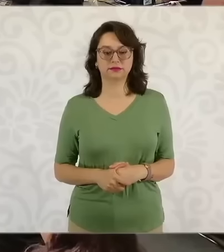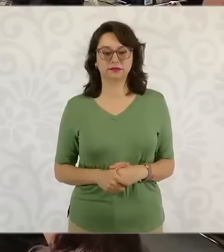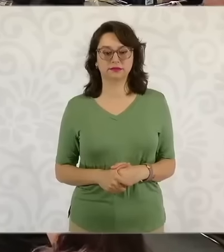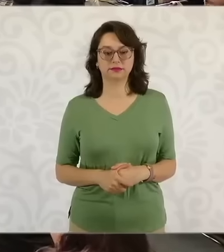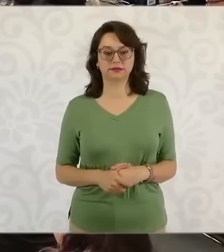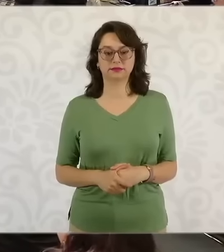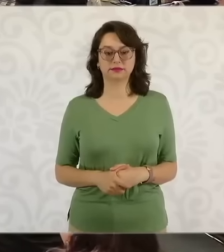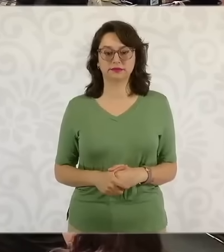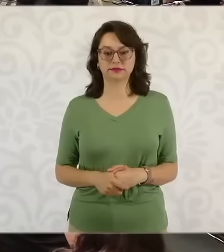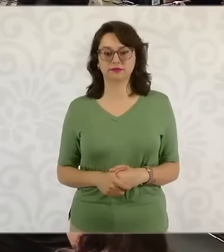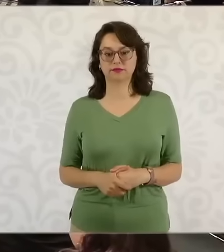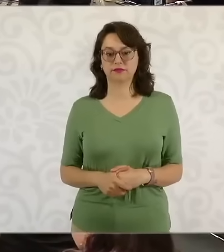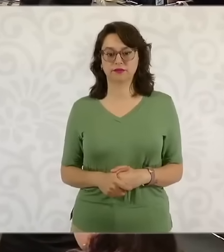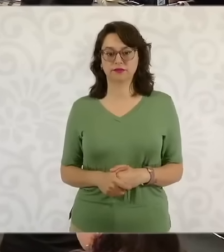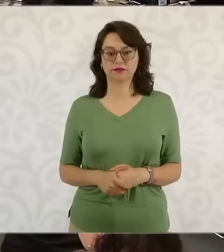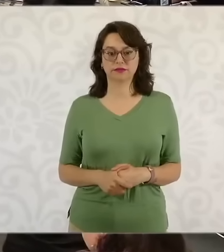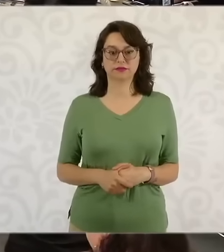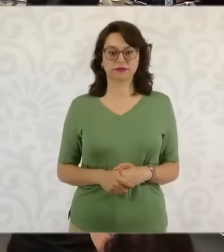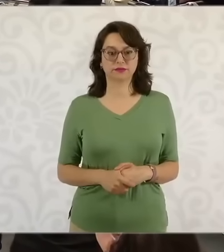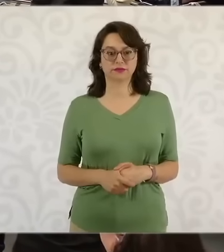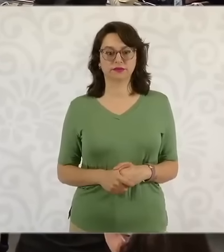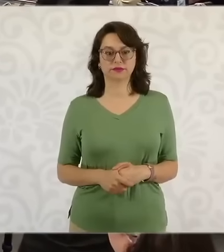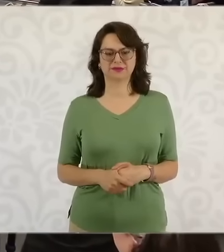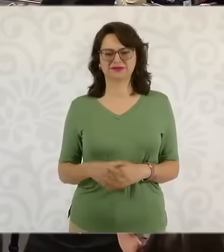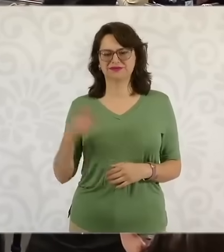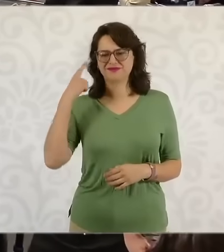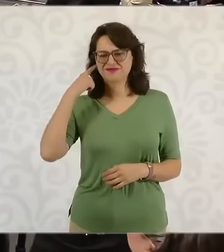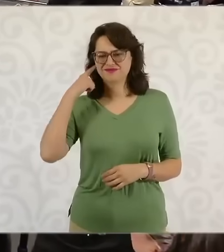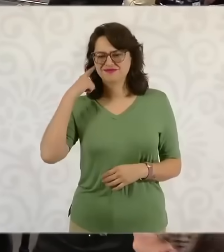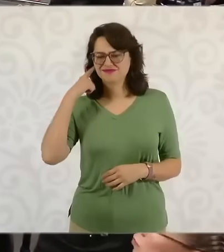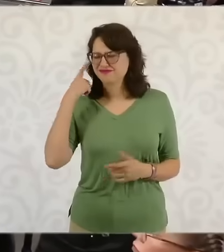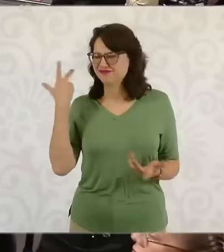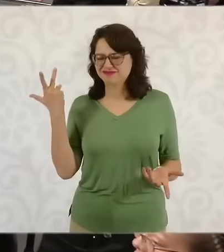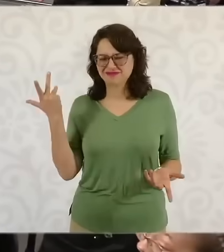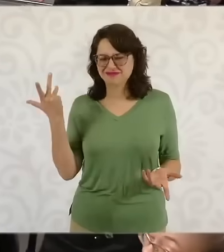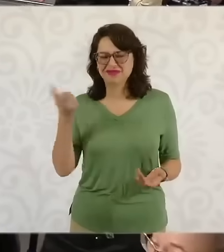policía denominada PAC a ver denle el micrófono a la compañera para que se pueda escuchar su